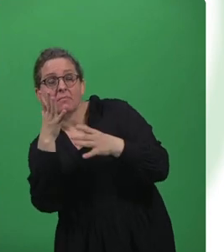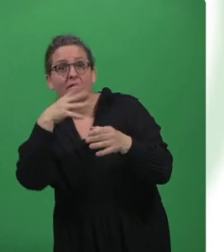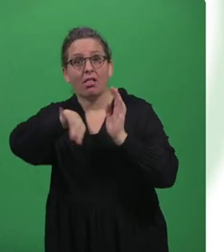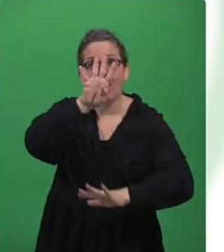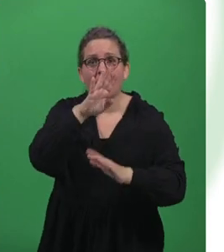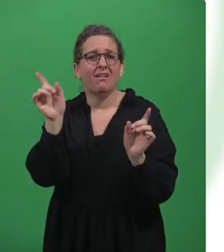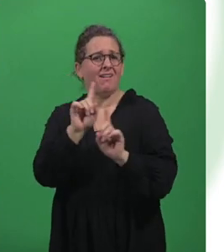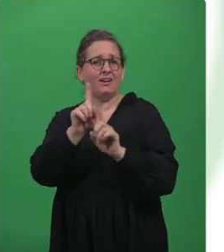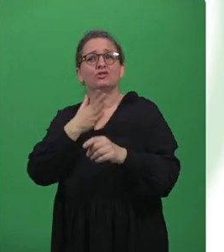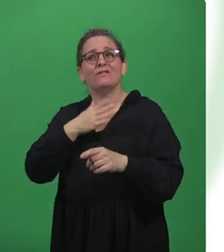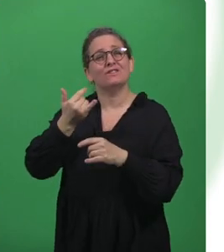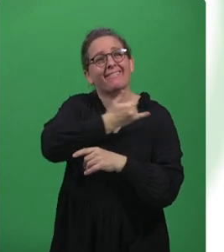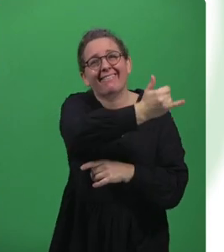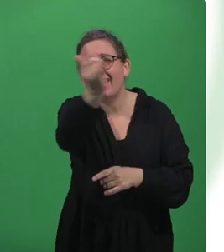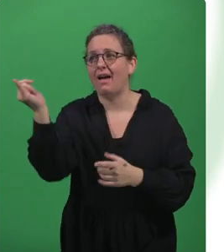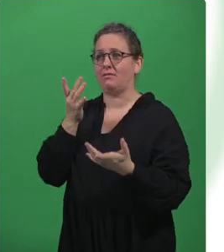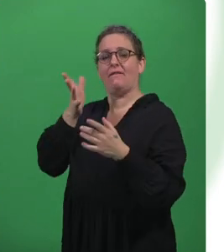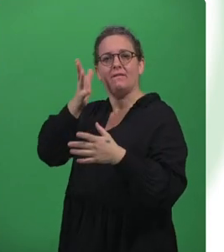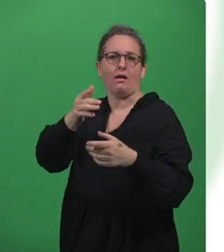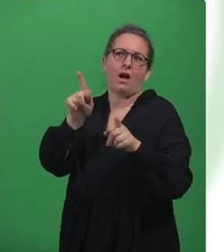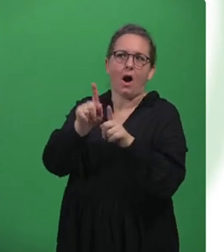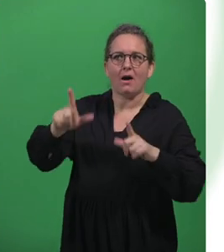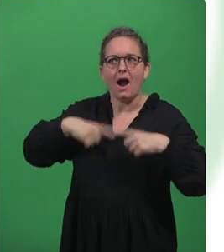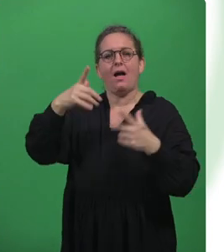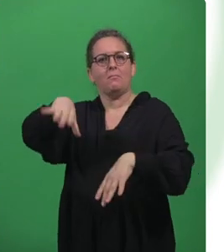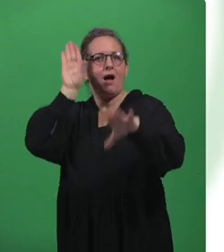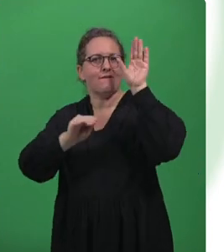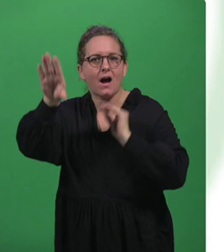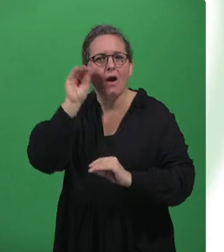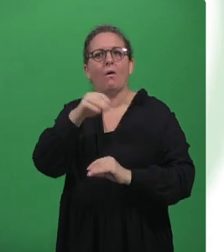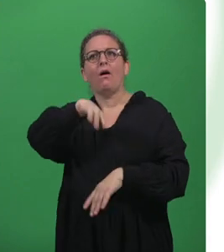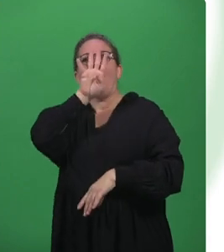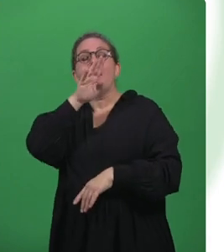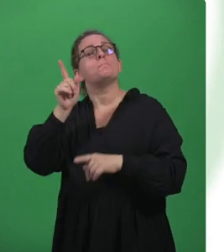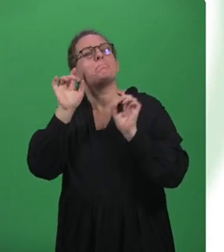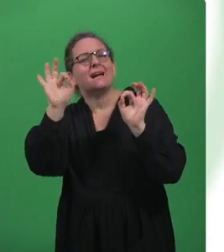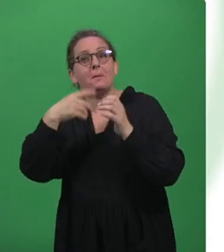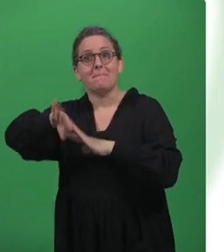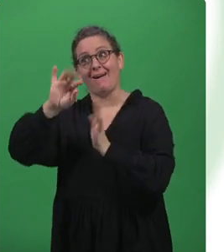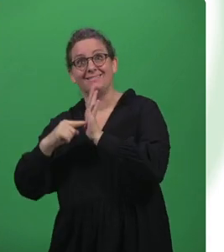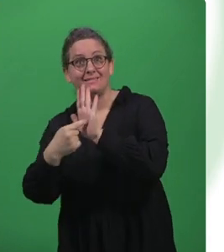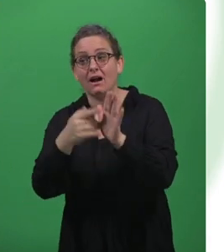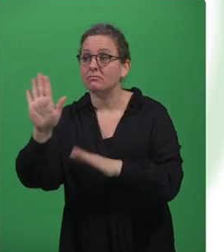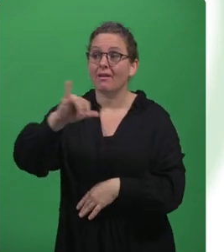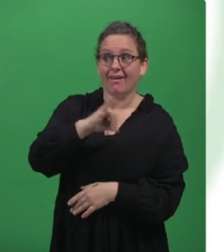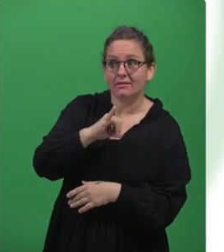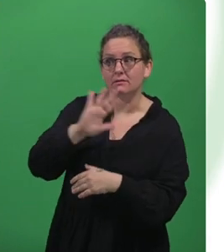mehr trauen und keine Angst vor Absagen und Niederlagen haben. Diese Erfahrung macht jeder.